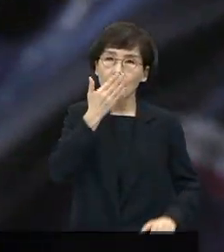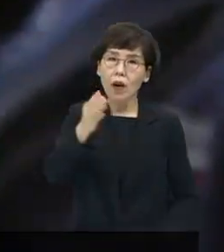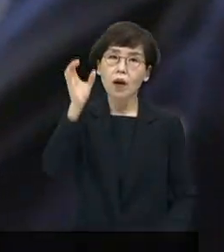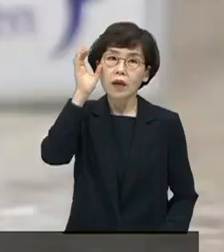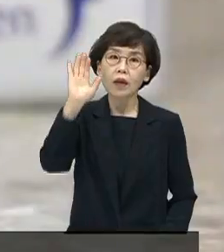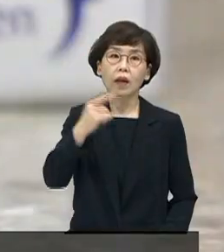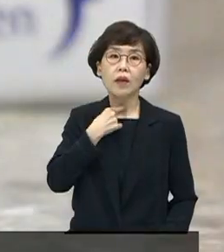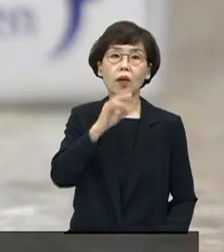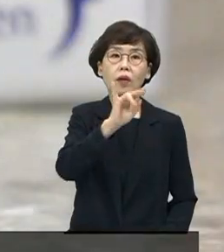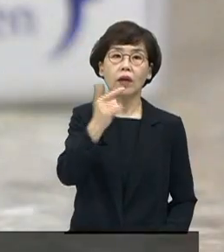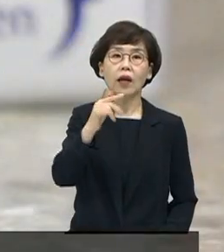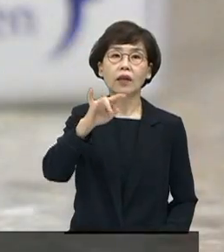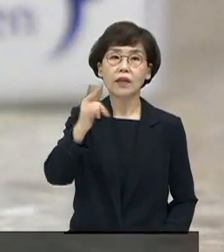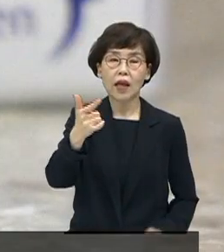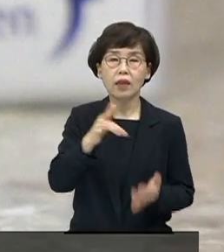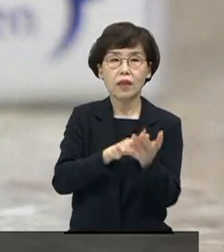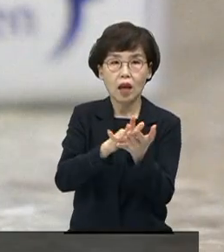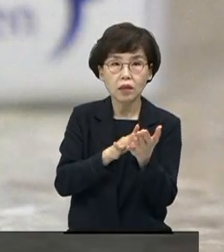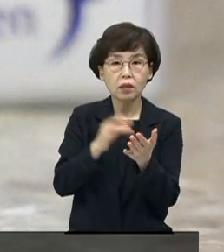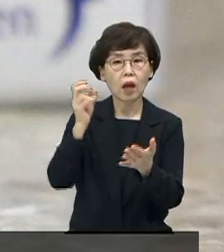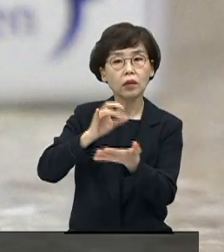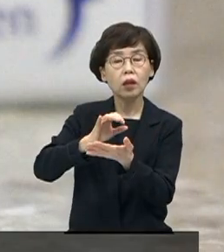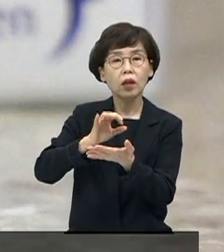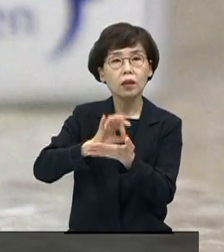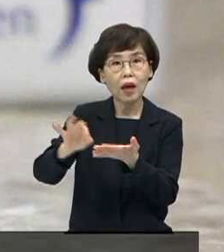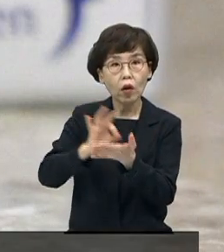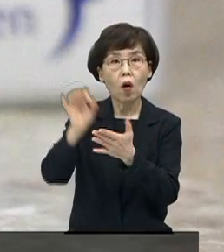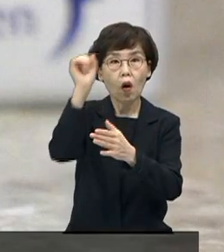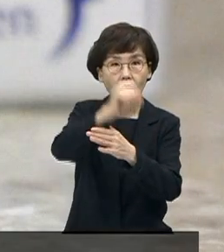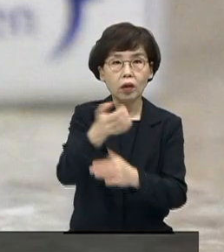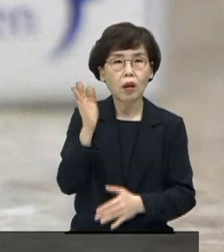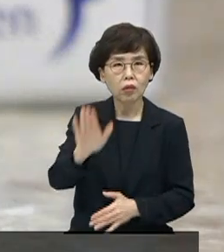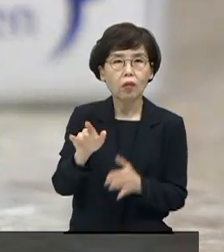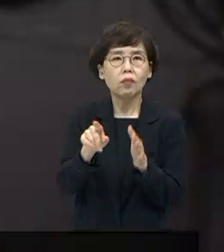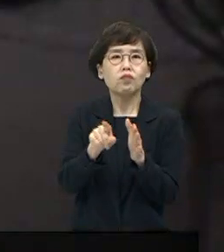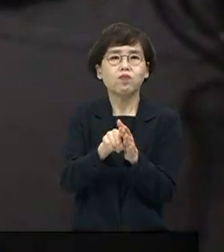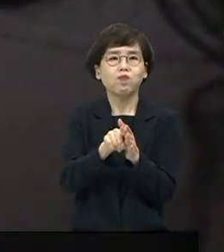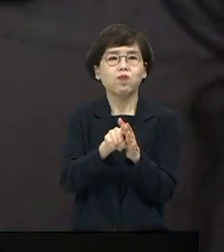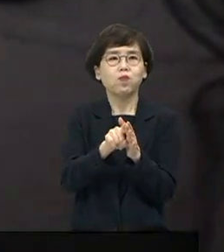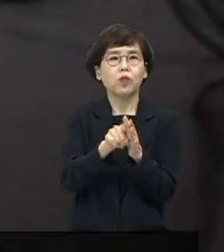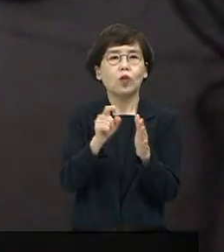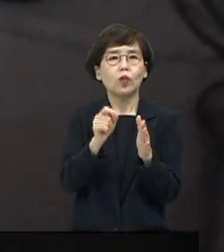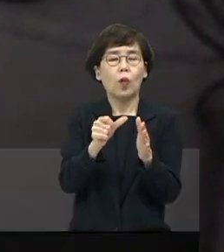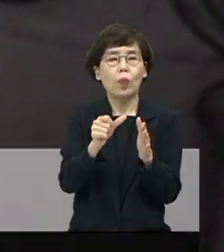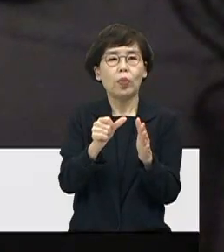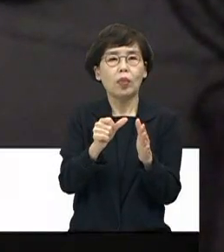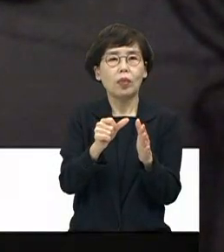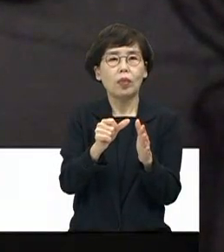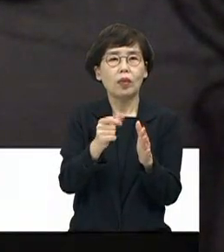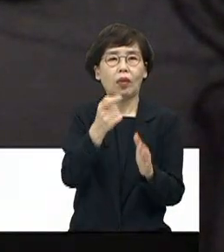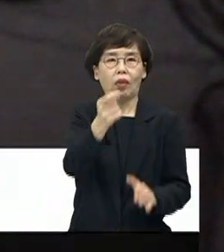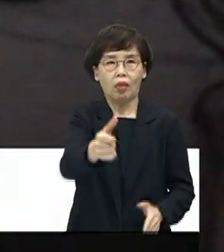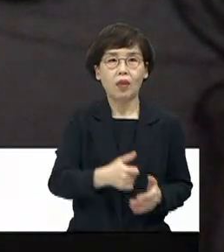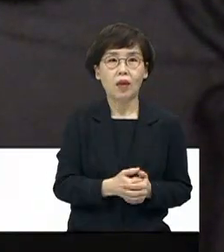얀센 백신은 재사용 결정에도 불구하고 불신이 여전한 걸로 나타났습니다. 미국 성인의 46%만 얀센 백신이